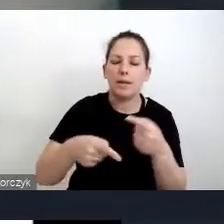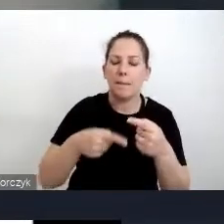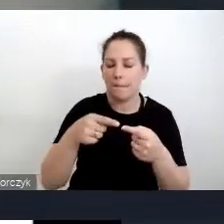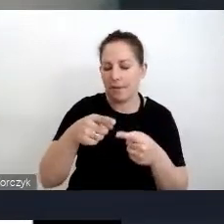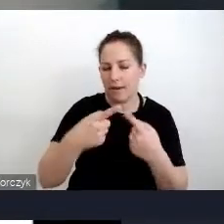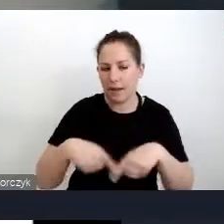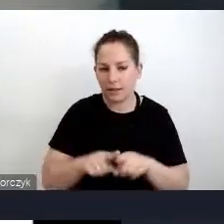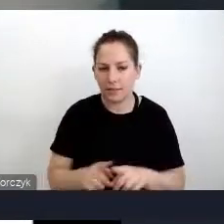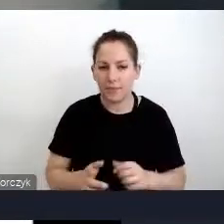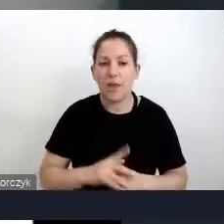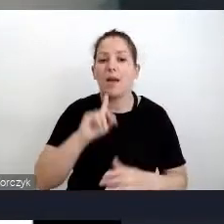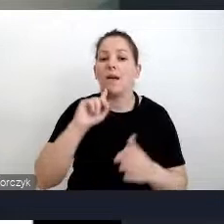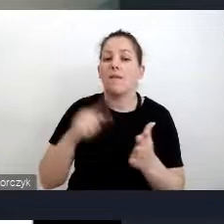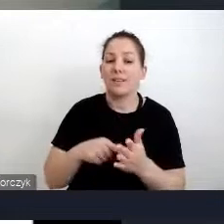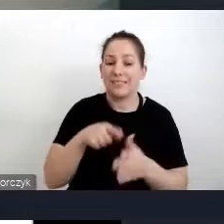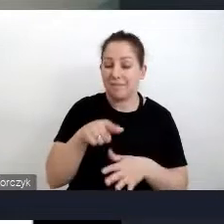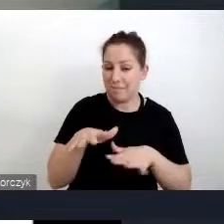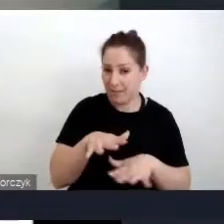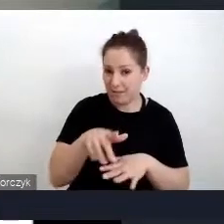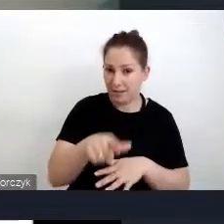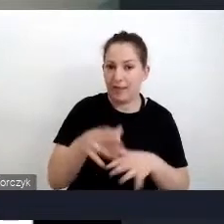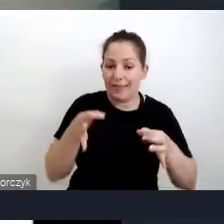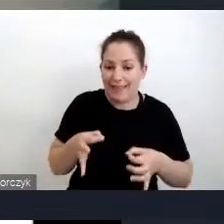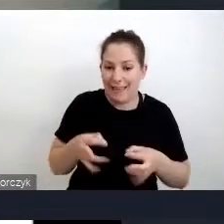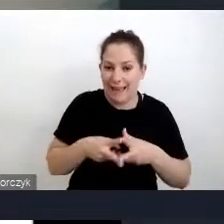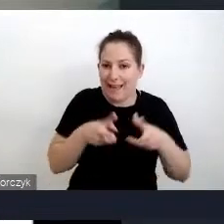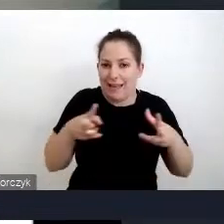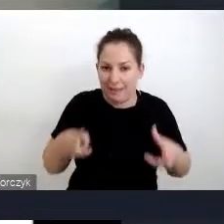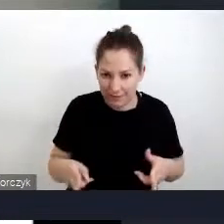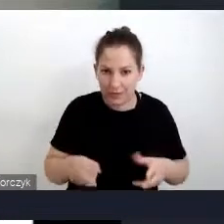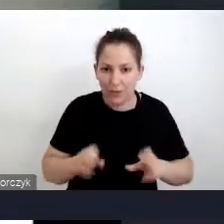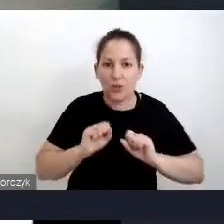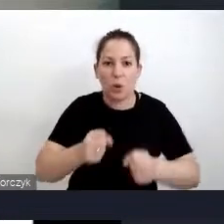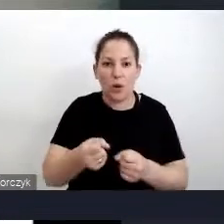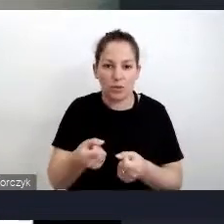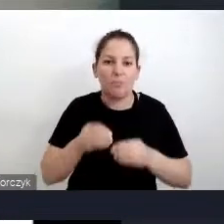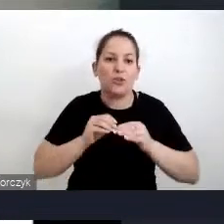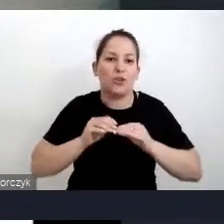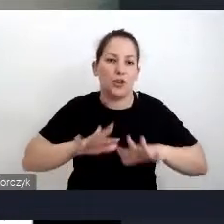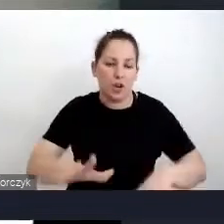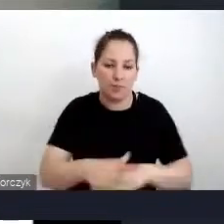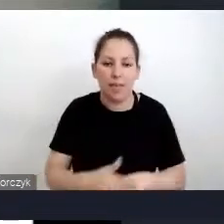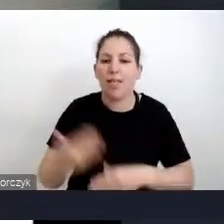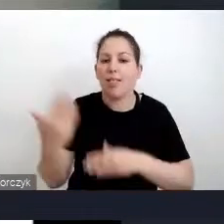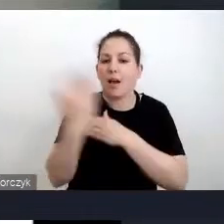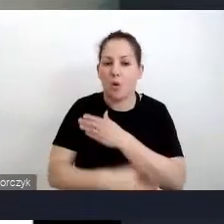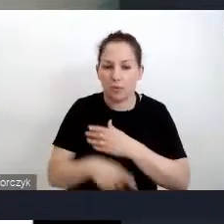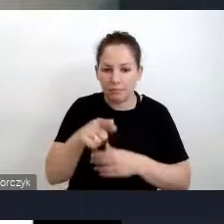I właśnie w tym miejscu znajdujemy się obecnie w naszej działalności jako Sieć. Na koniec bierzemy doświadczenia i dobre praktyki,